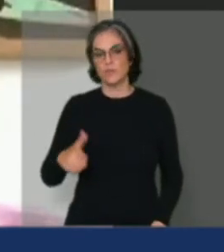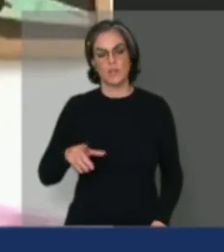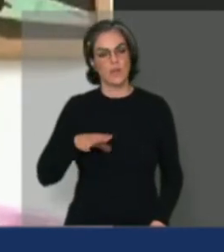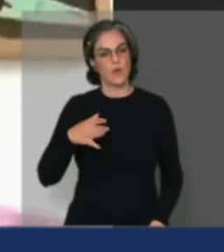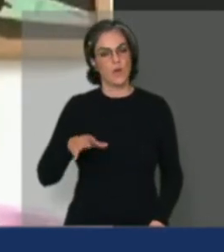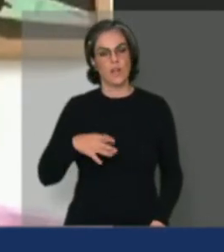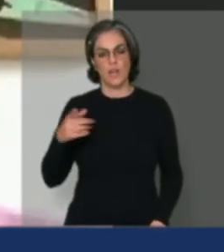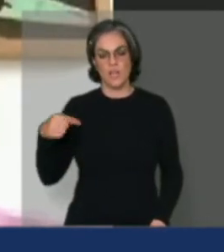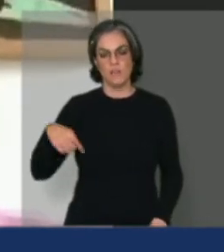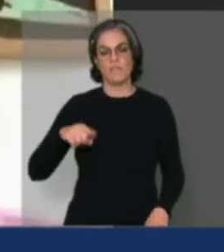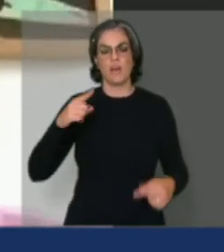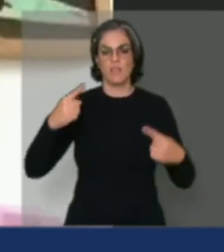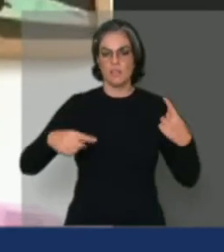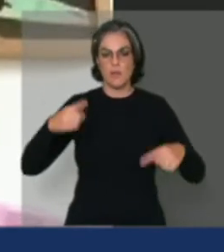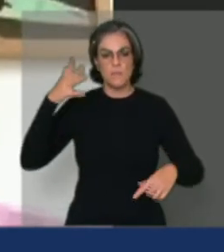SERÁ DERROTADO, E ELE HOJE, SÓ É PRESIDENTE PÔR QUE